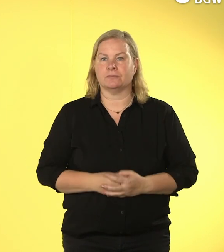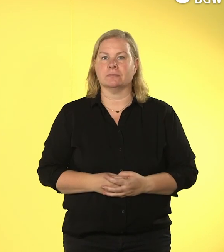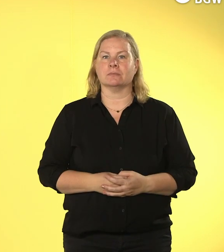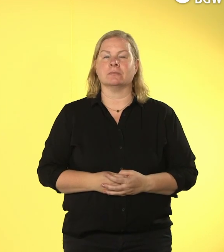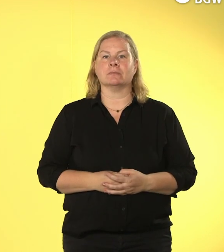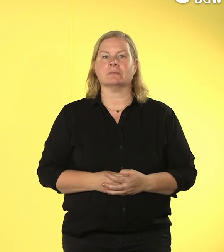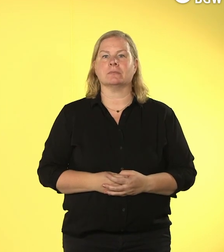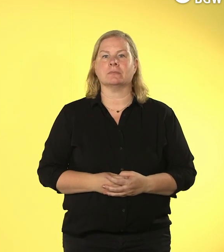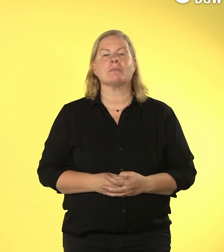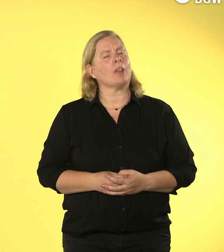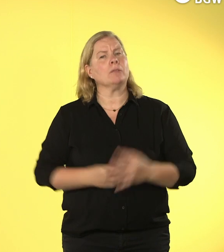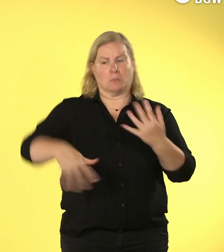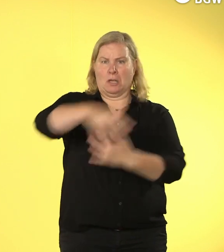Also ein gemischtes Publikum.